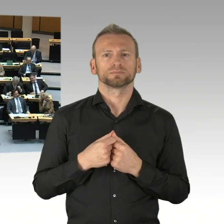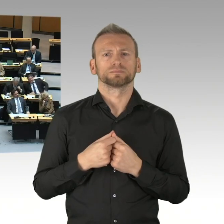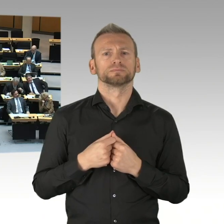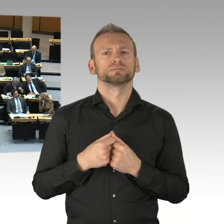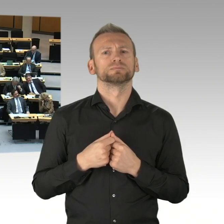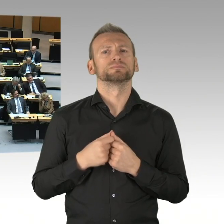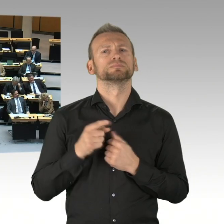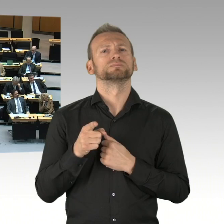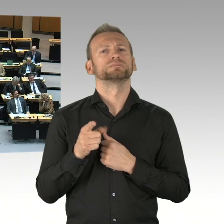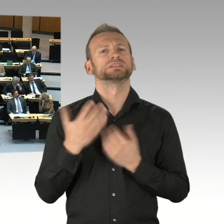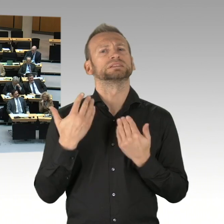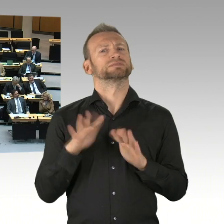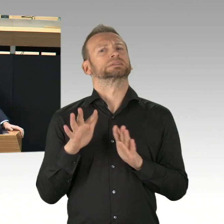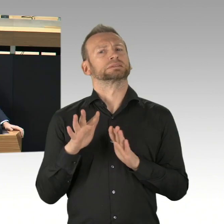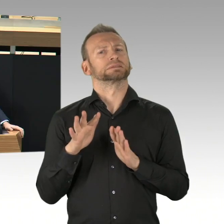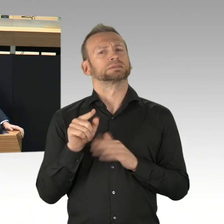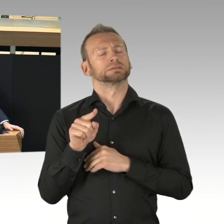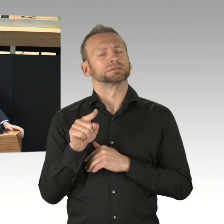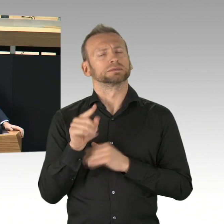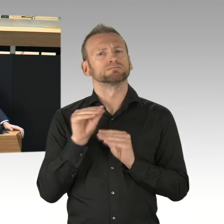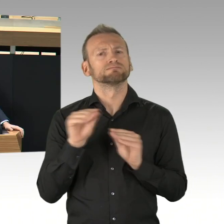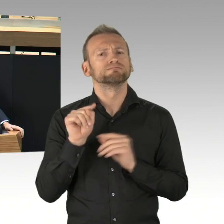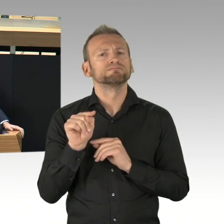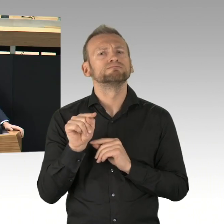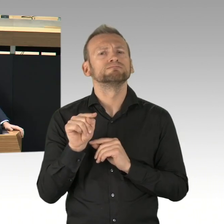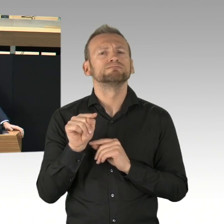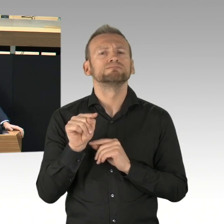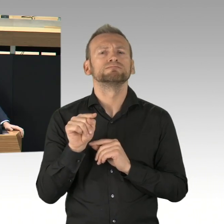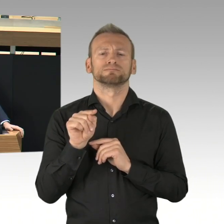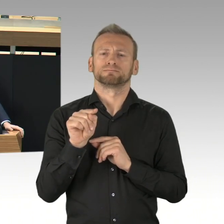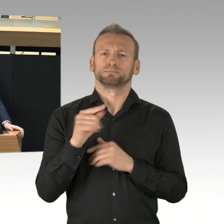(Zwischenrufe) Denn der Mietendeckel